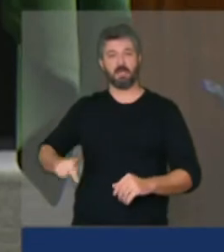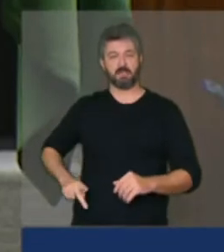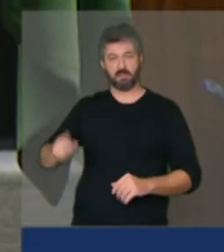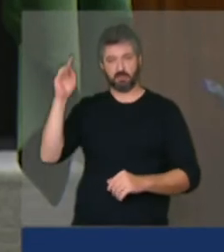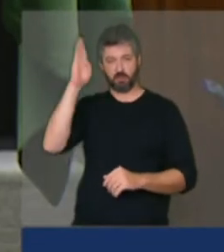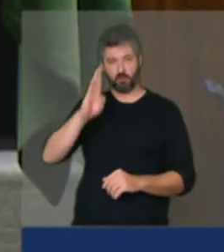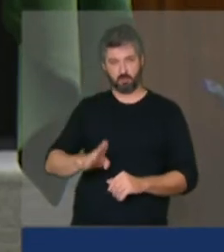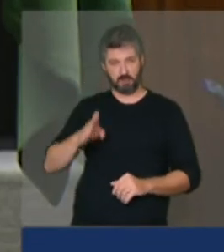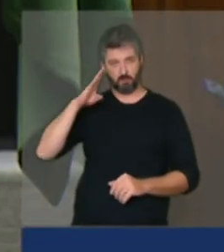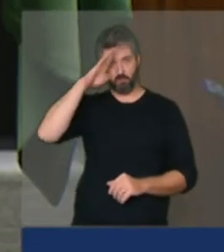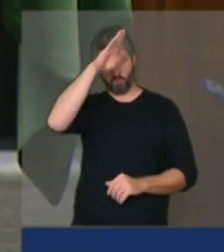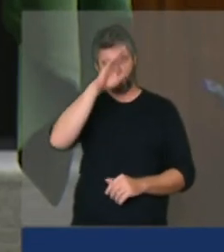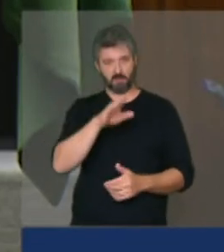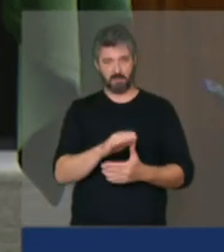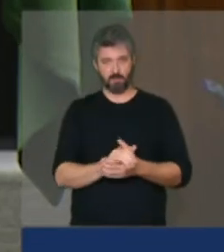JAIR BOLSONARO, HOJE TEVE UMA RECAÍDA, AGORA, DISSE QUE